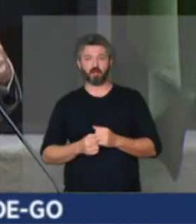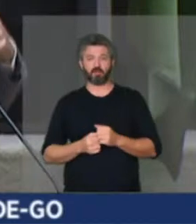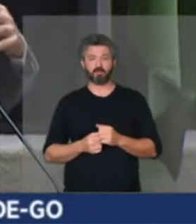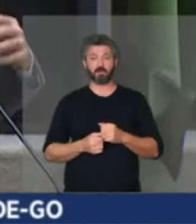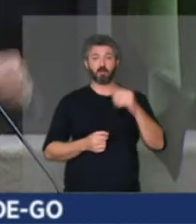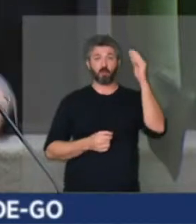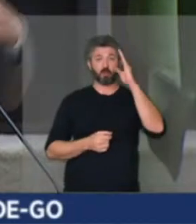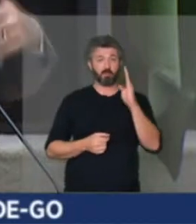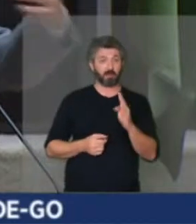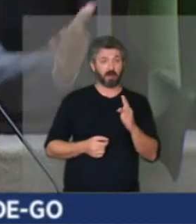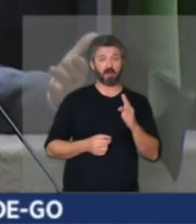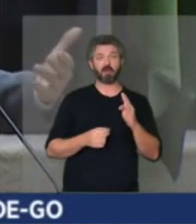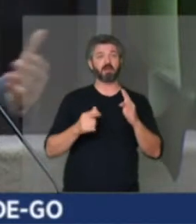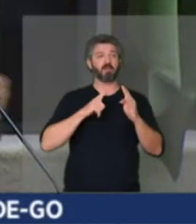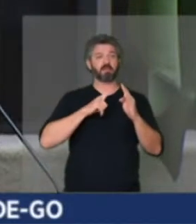ESTÁ SENDO DOLARIZADO. OS